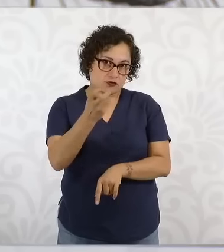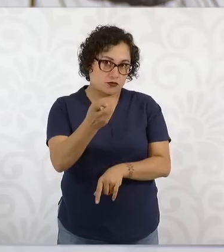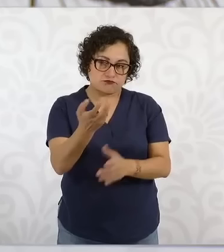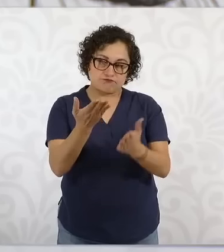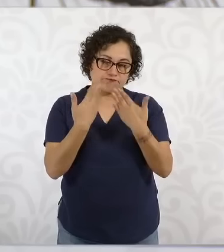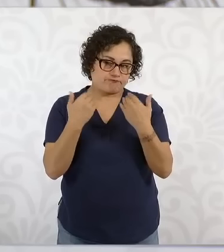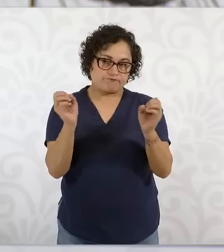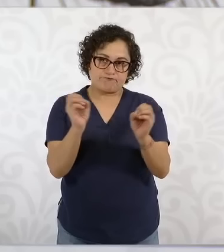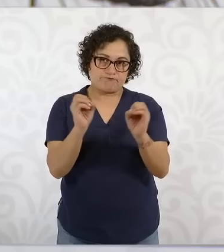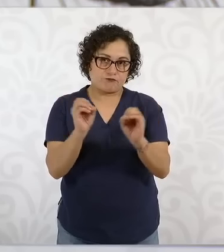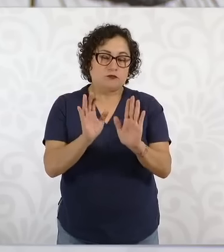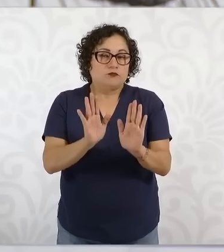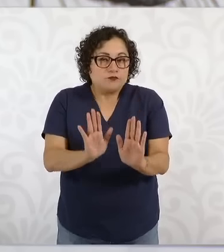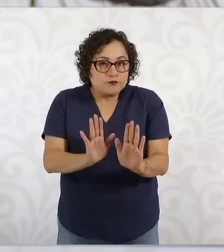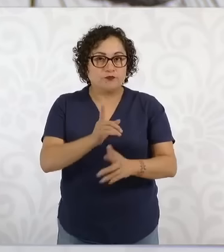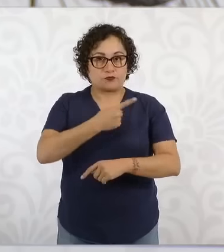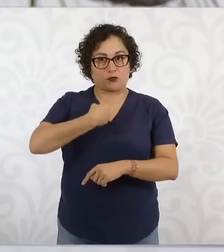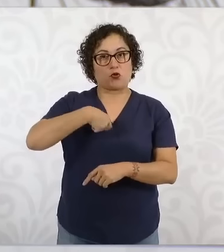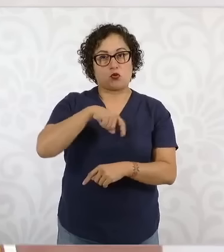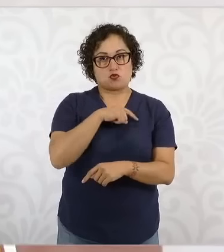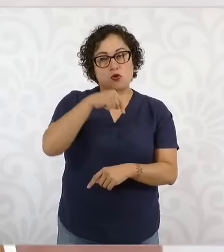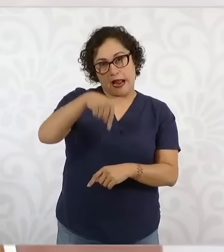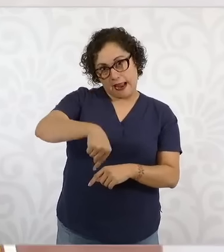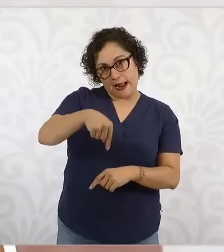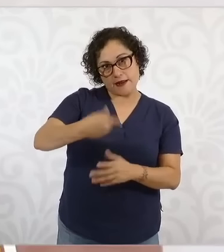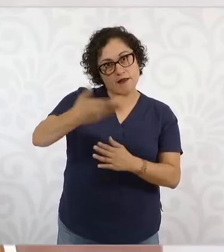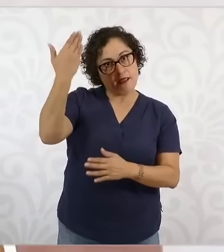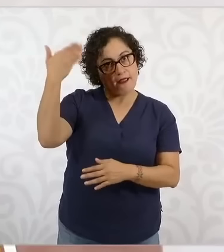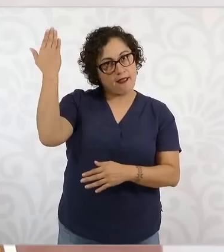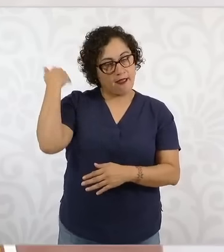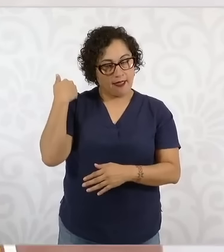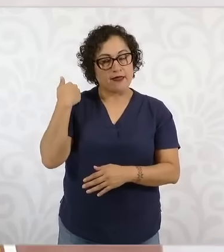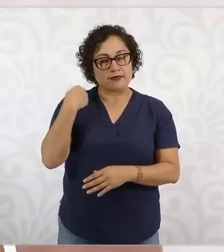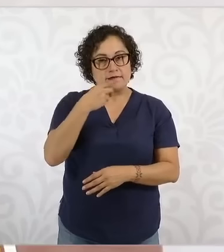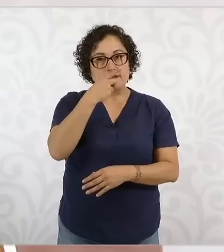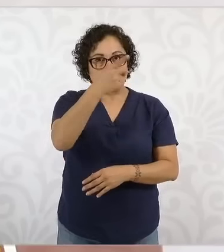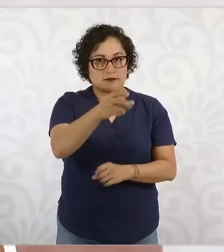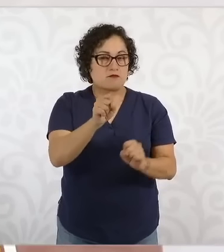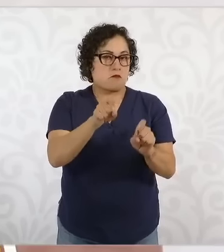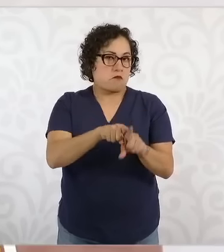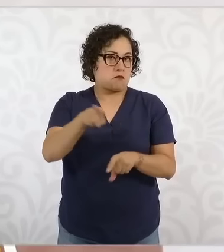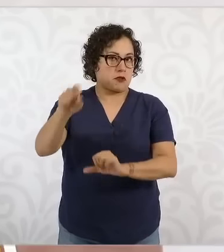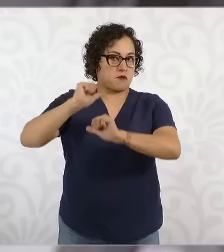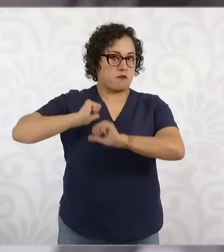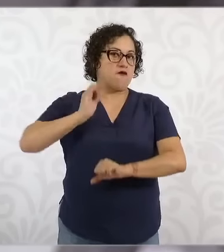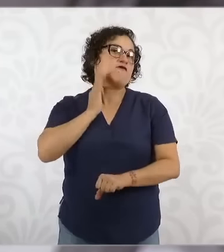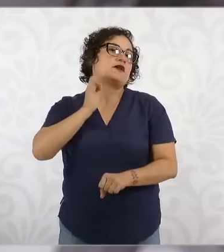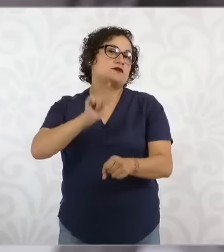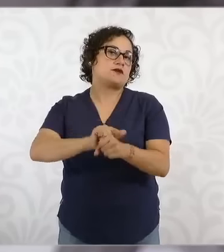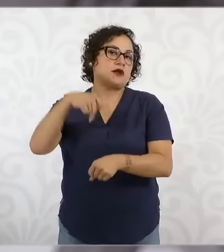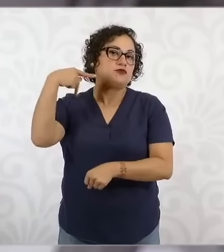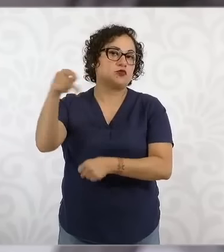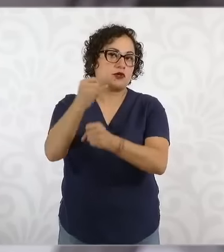nosotros hemos señalado aquí en la mañanera y la fiscalía lleva a cabo su propia investigación es